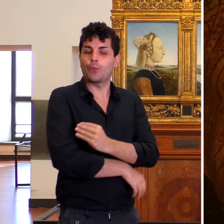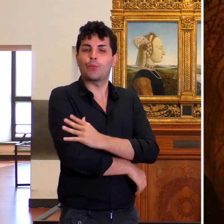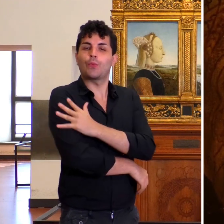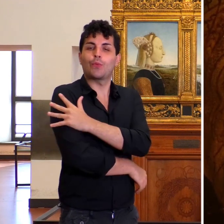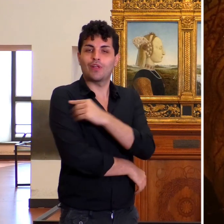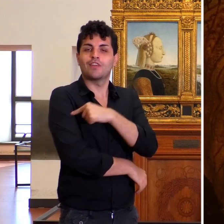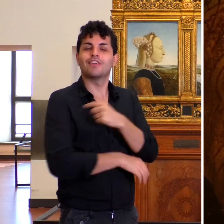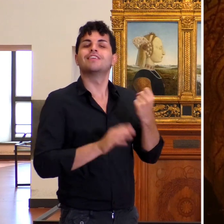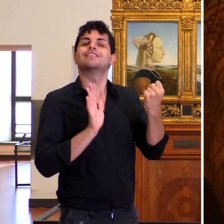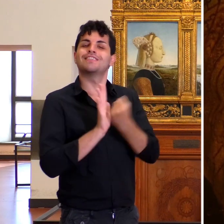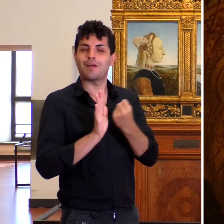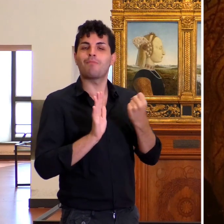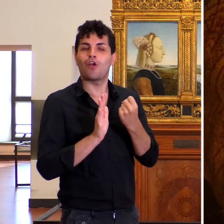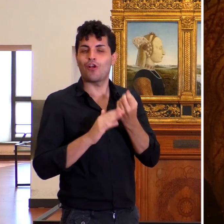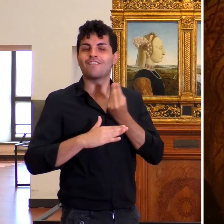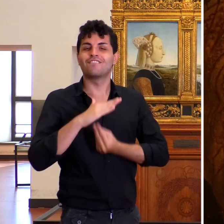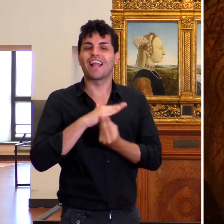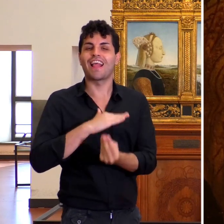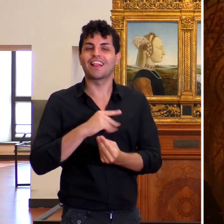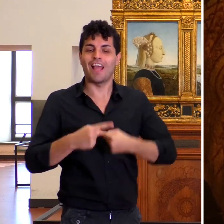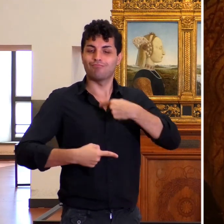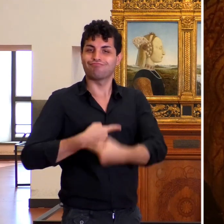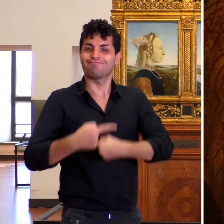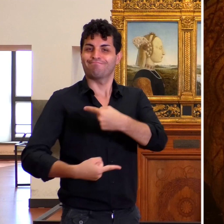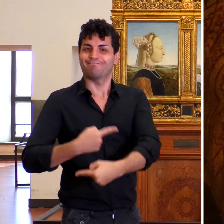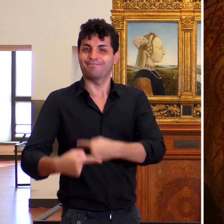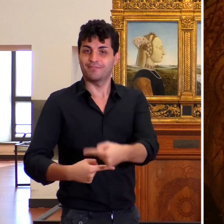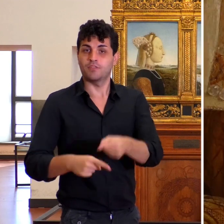il fiore della melagrana, simbolo di fertilità.